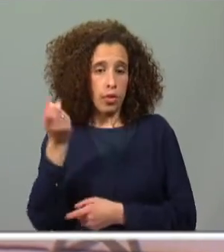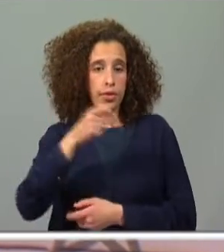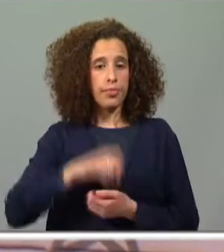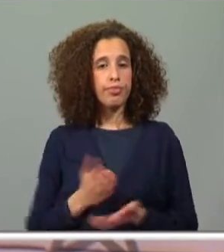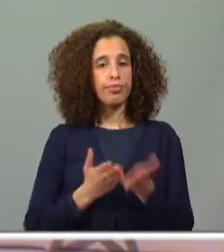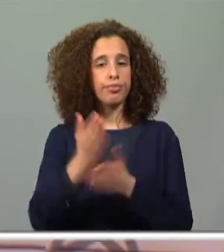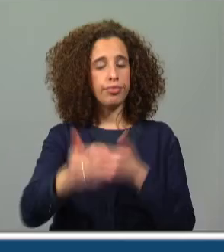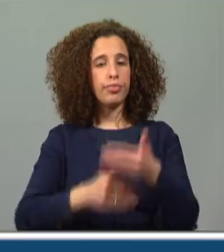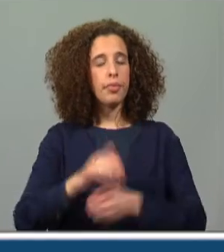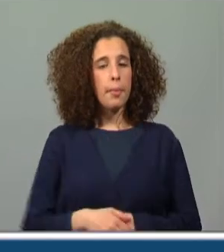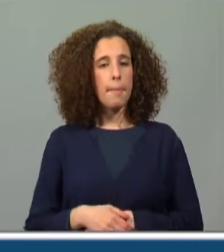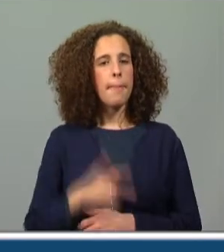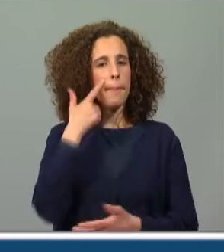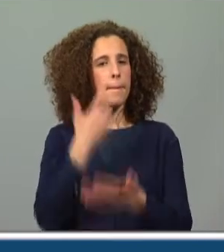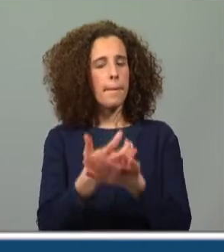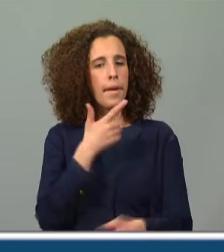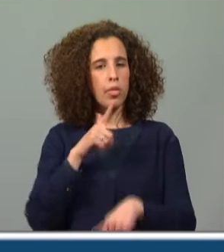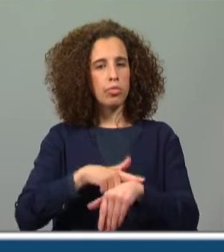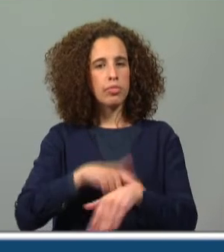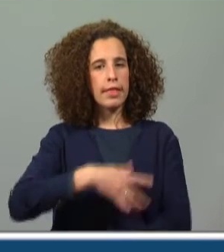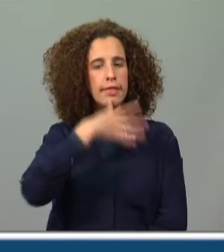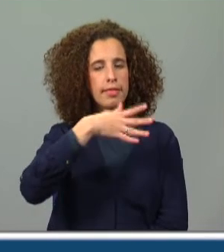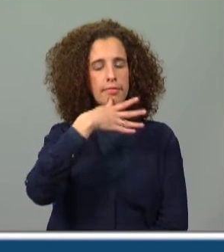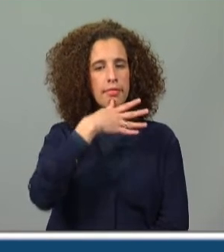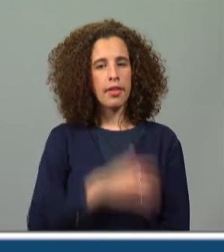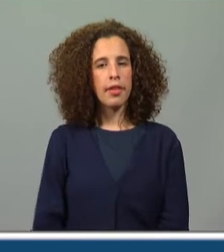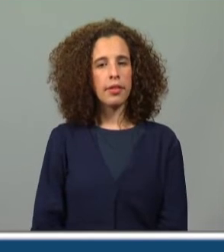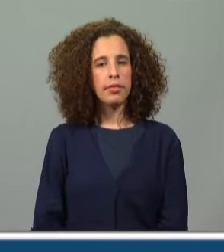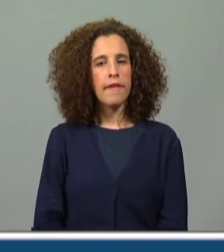continuar de estar com o momento em que a narradora interpela ou na retar e o em 繼續與當下敘述者質問或在 retar 和 in